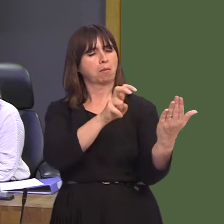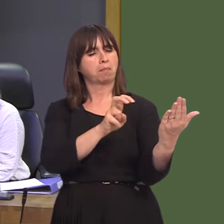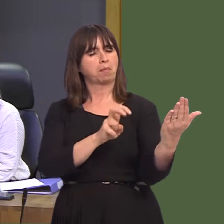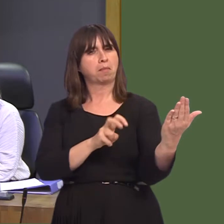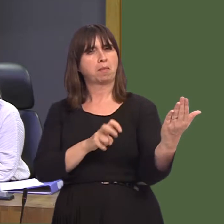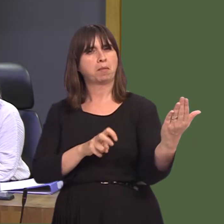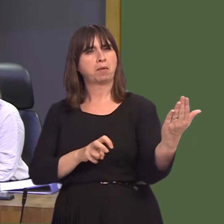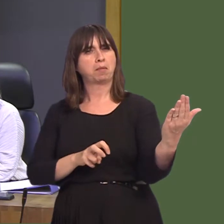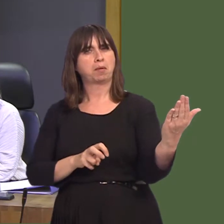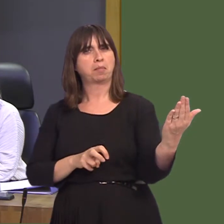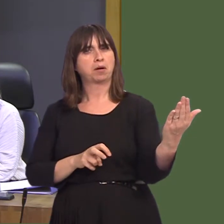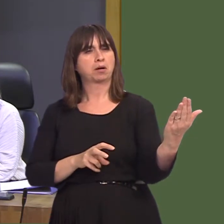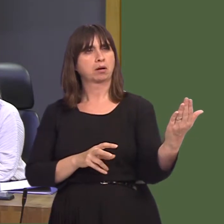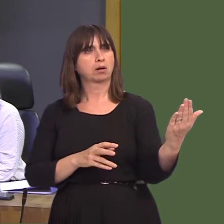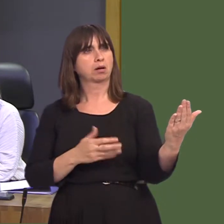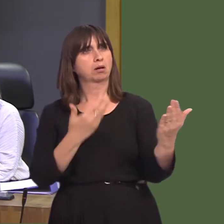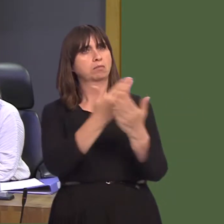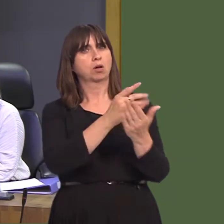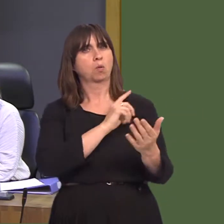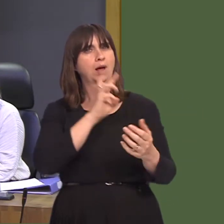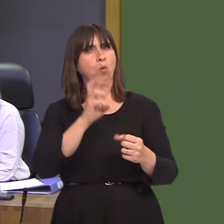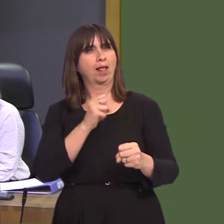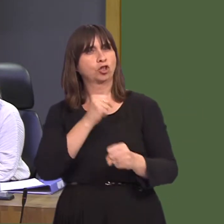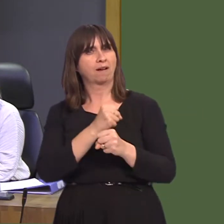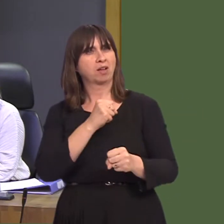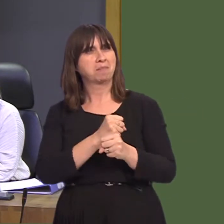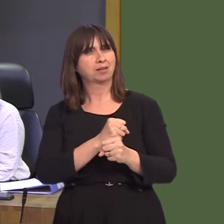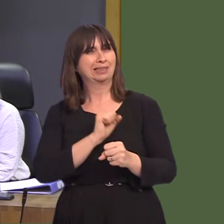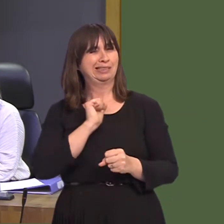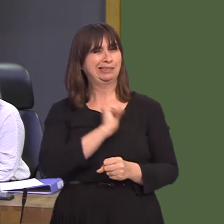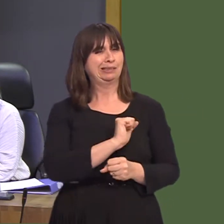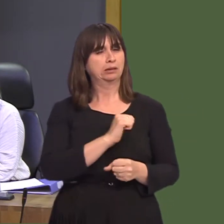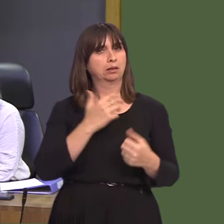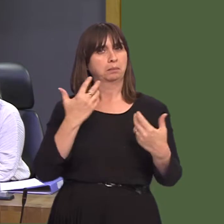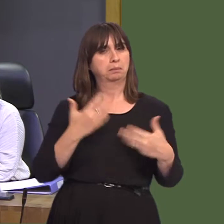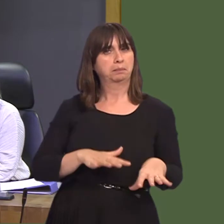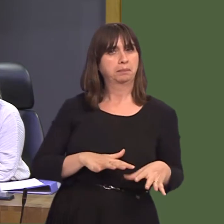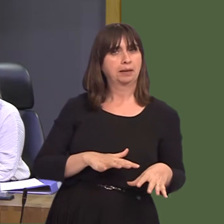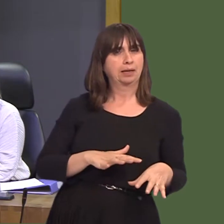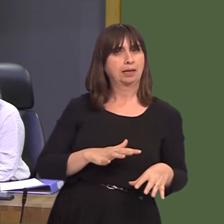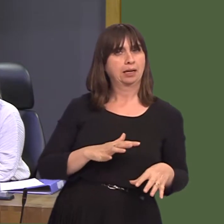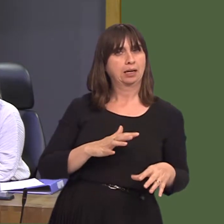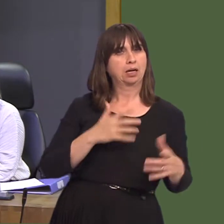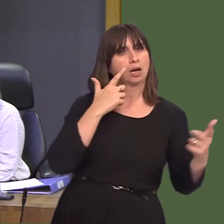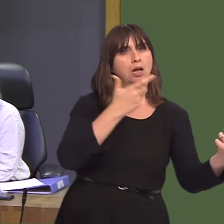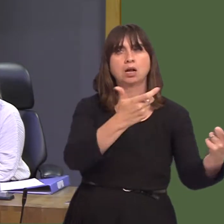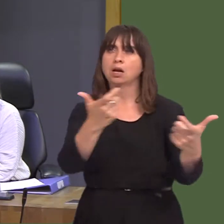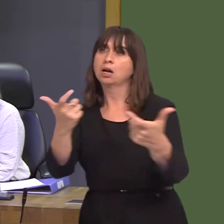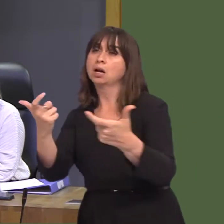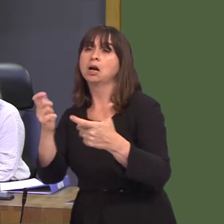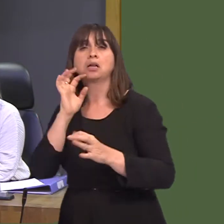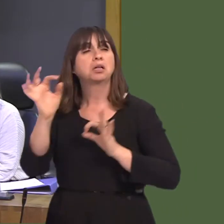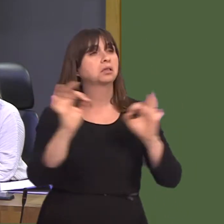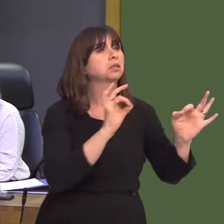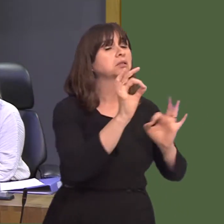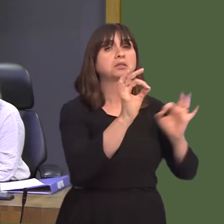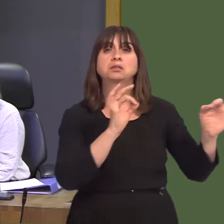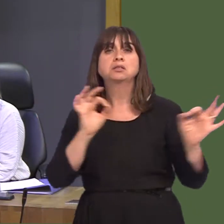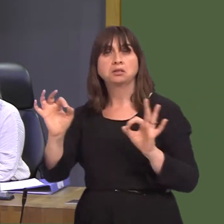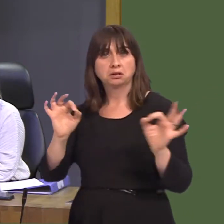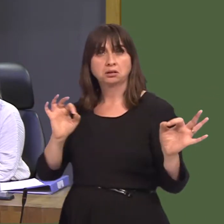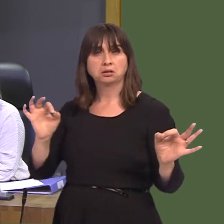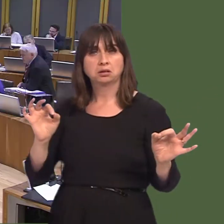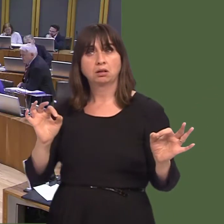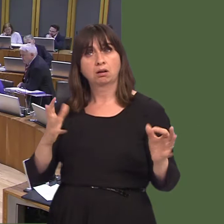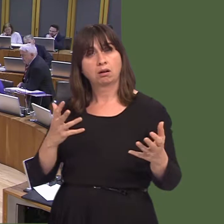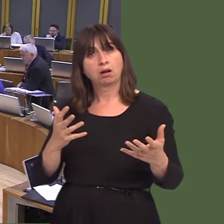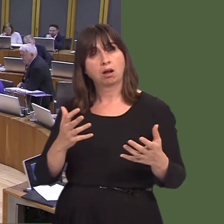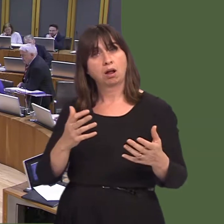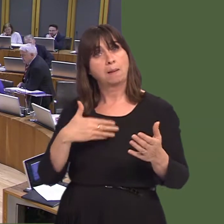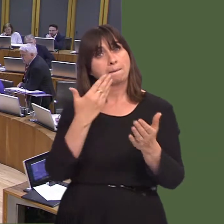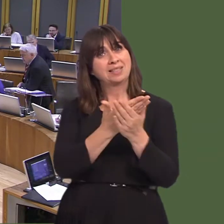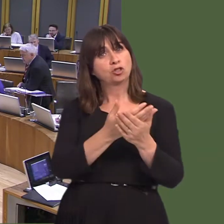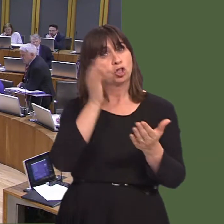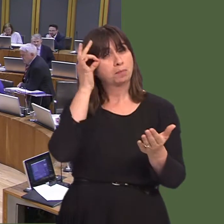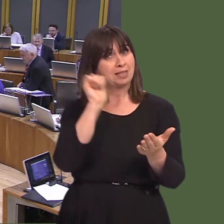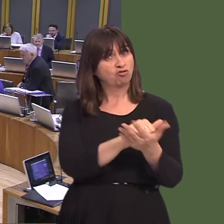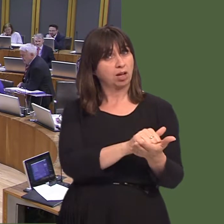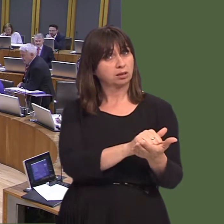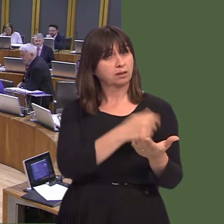Carwyn Jones AM: Wel, o beth rwy'n gallu ei weld, daeth hwn o rywbeth a gaeth ei ddweud